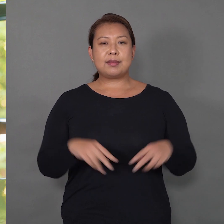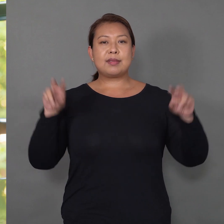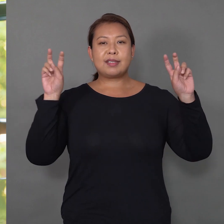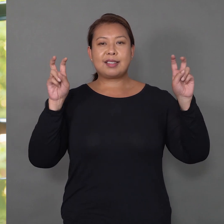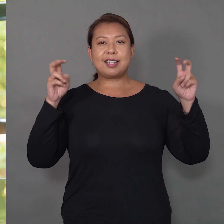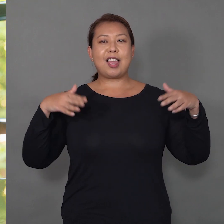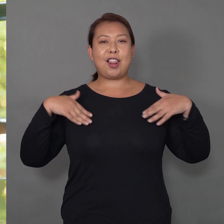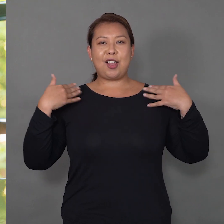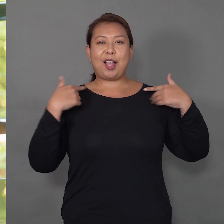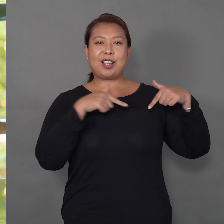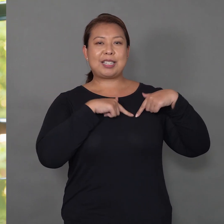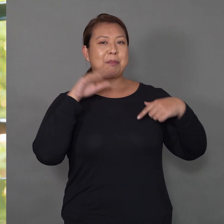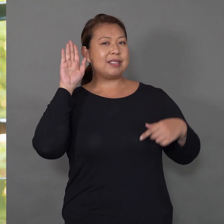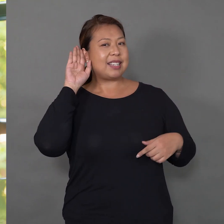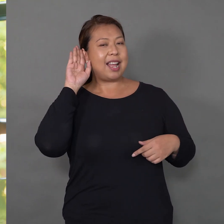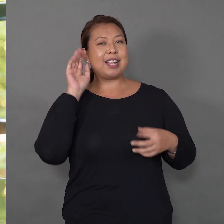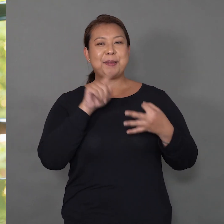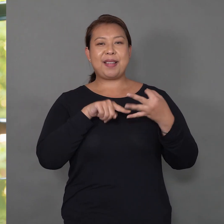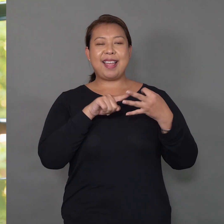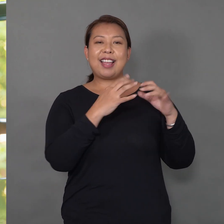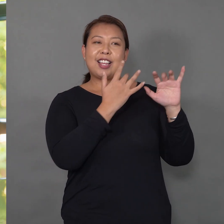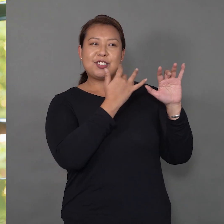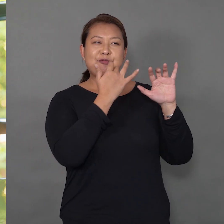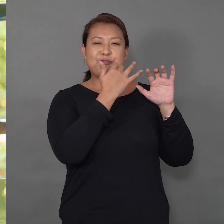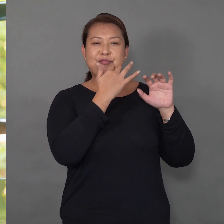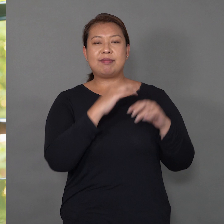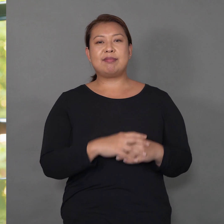《樂悠心聲》蕭凱恩音樂會